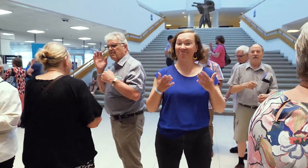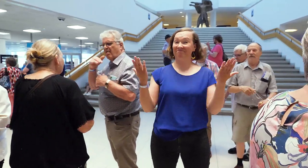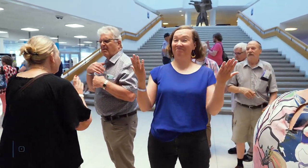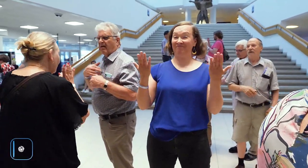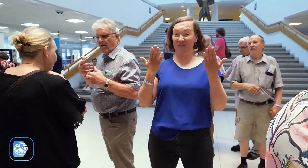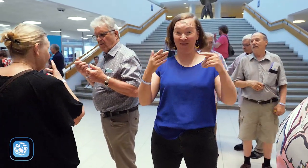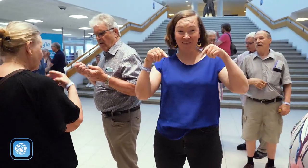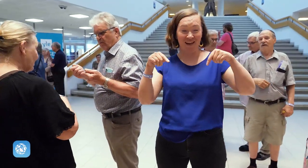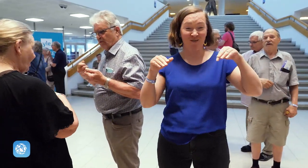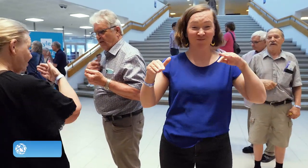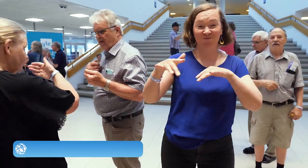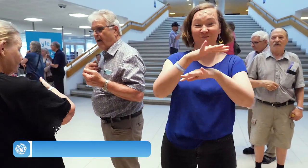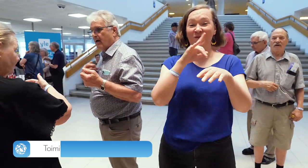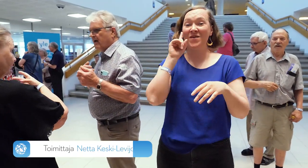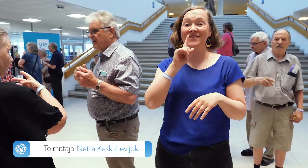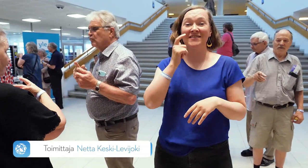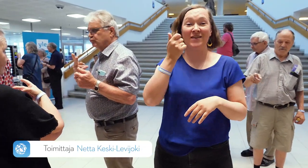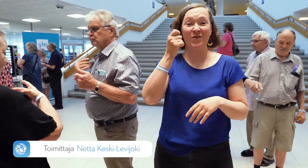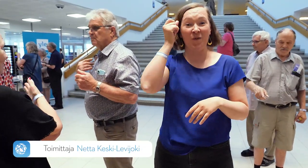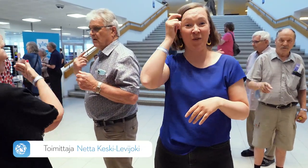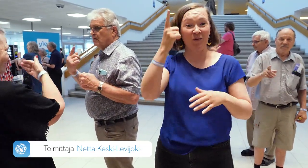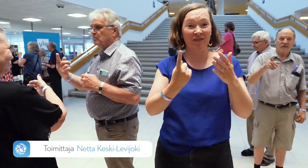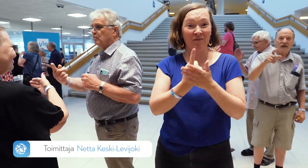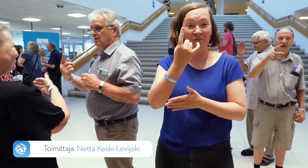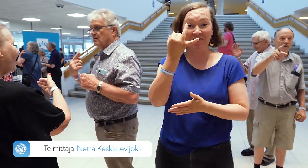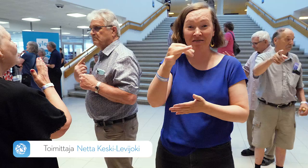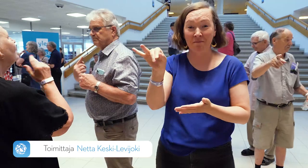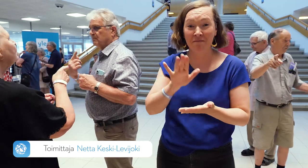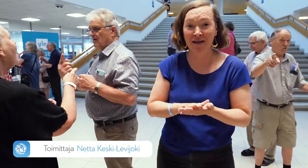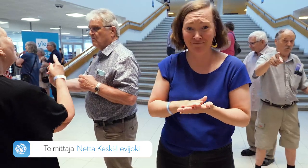Olemme nyt kuurojen seniorien kulttuuritapahtumassa Tampereella.